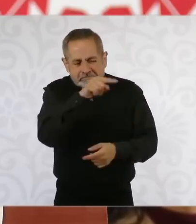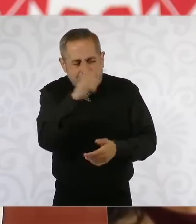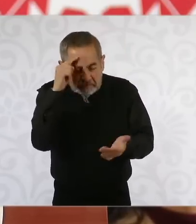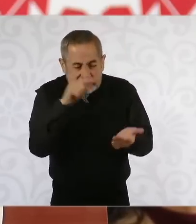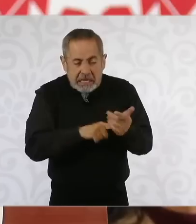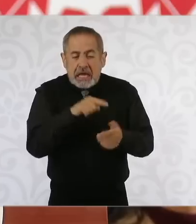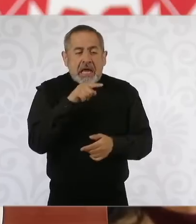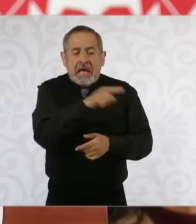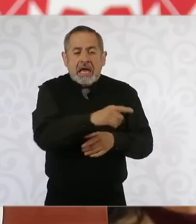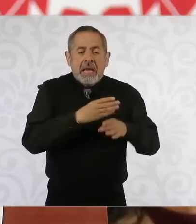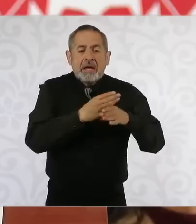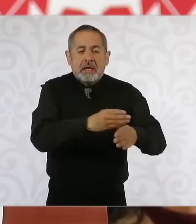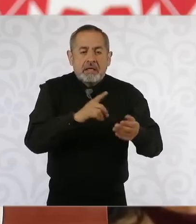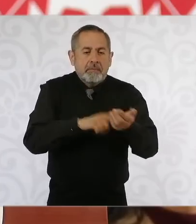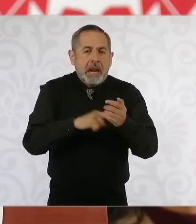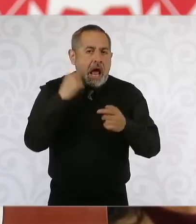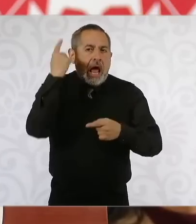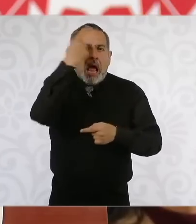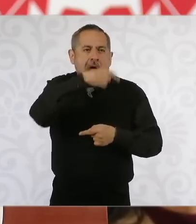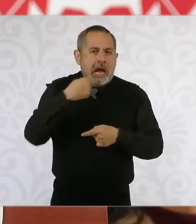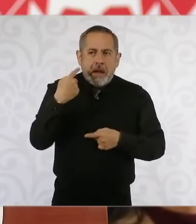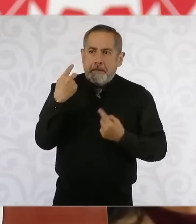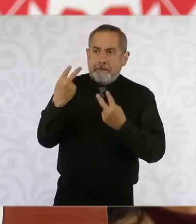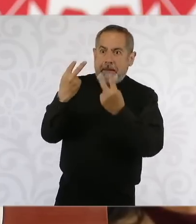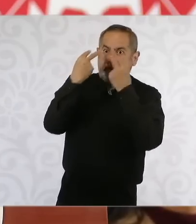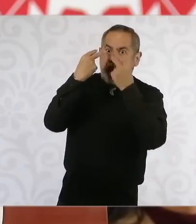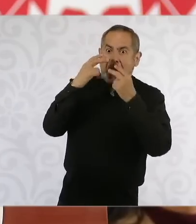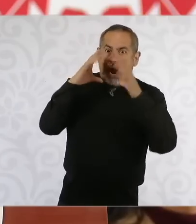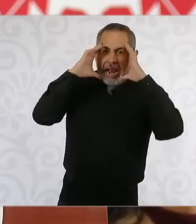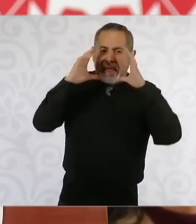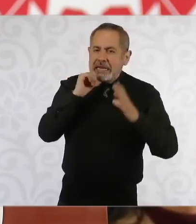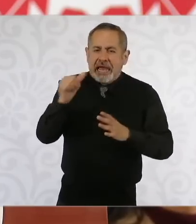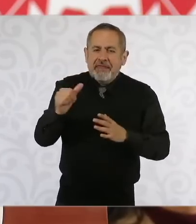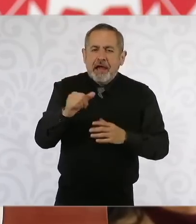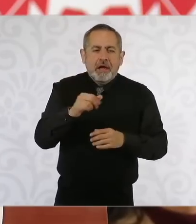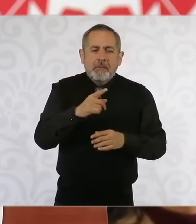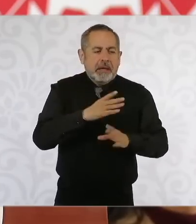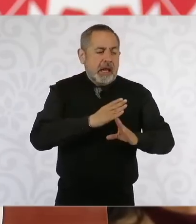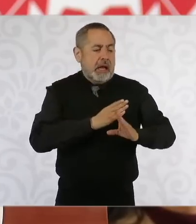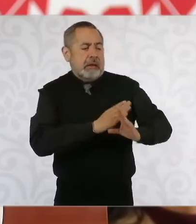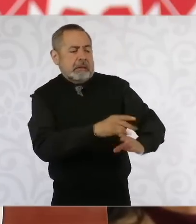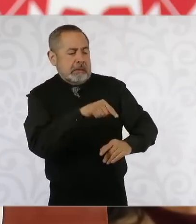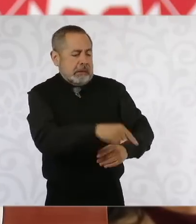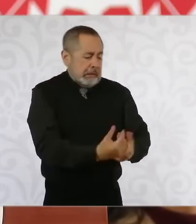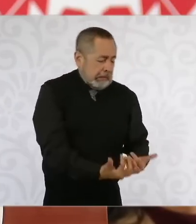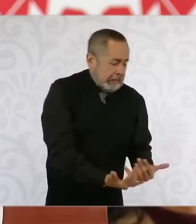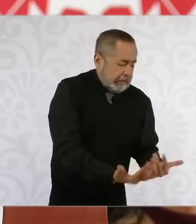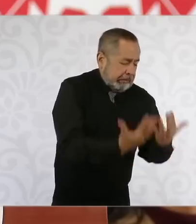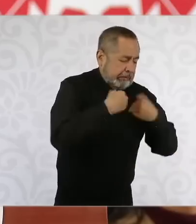protección de su identidad y no como una medida de protección personal respecto a lo mencionado por